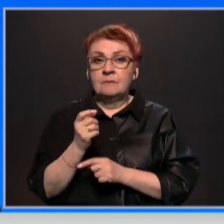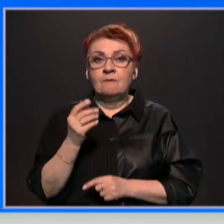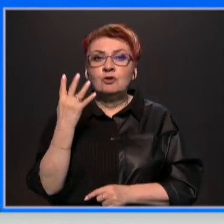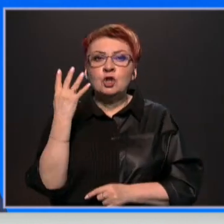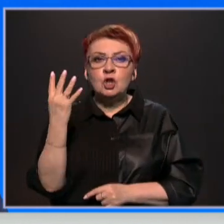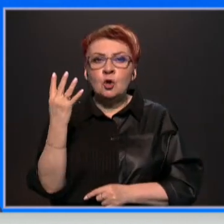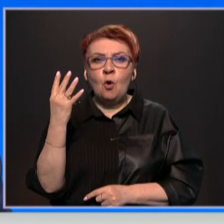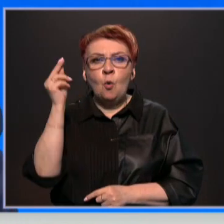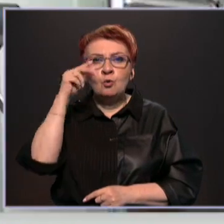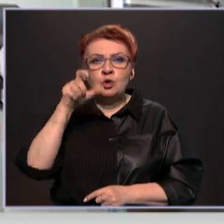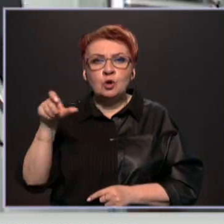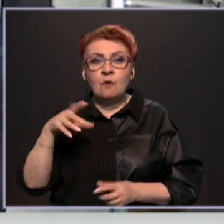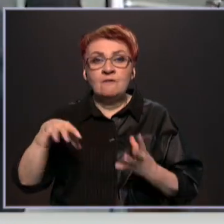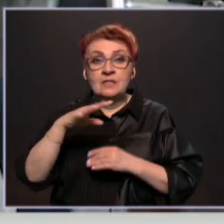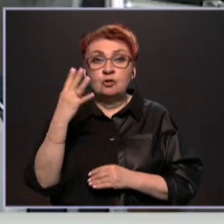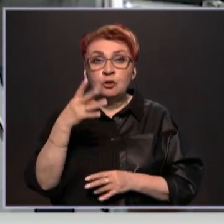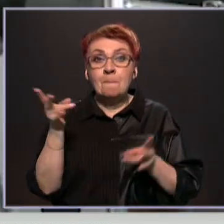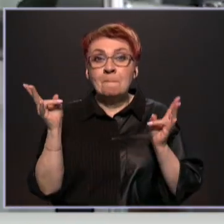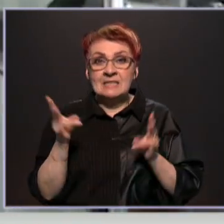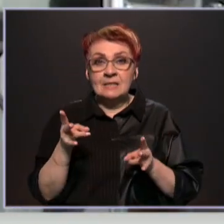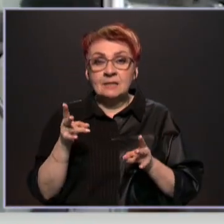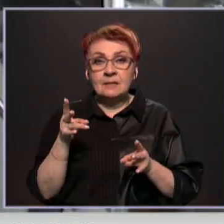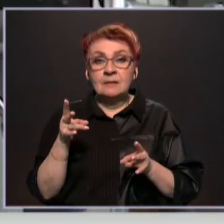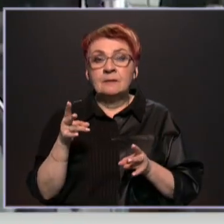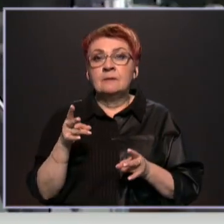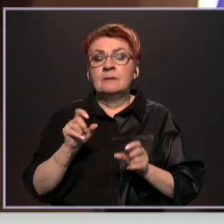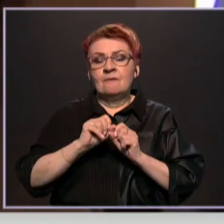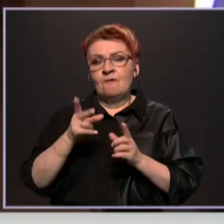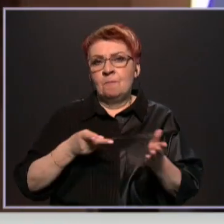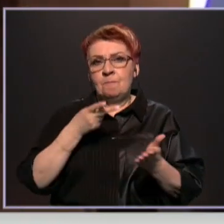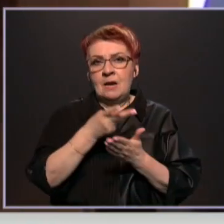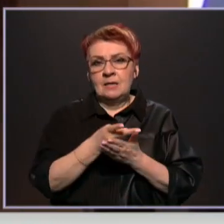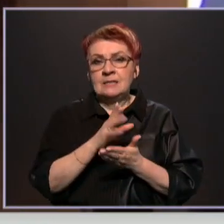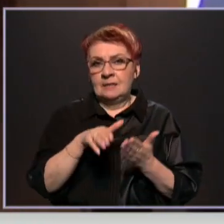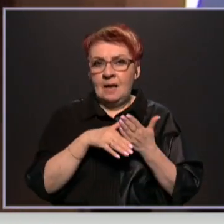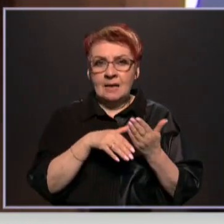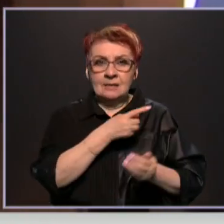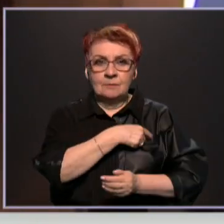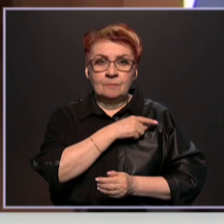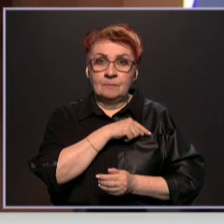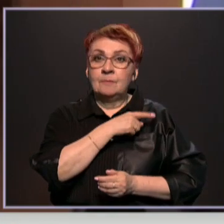Всех четверых пострадавших отправили в больницу для оказания медицинской помощи Стрелка доставили